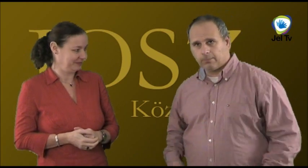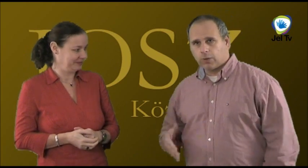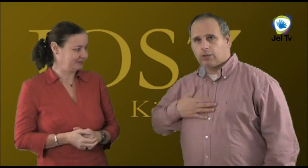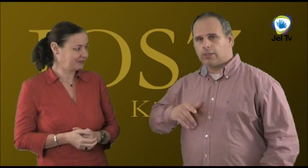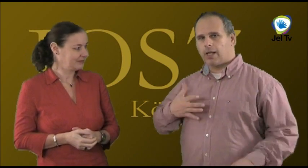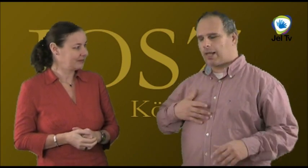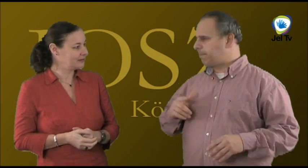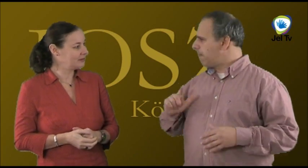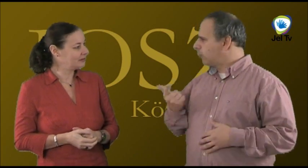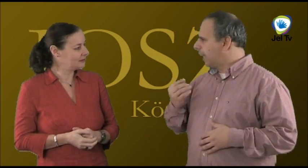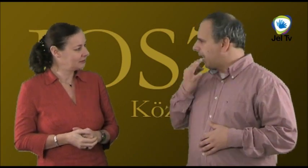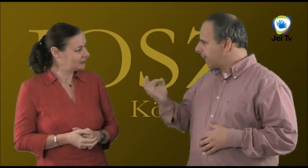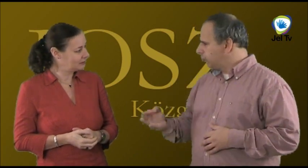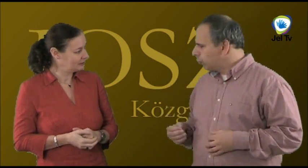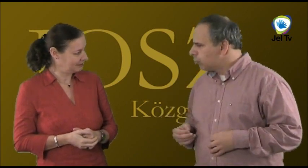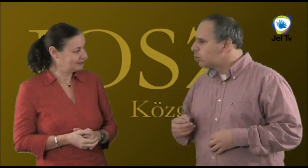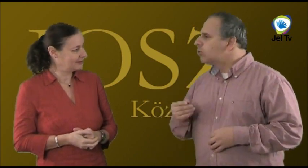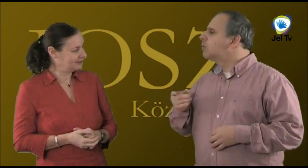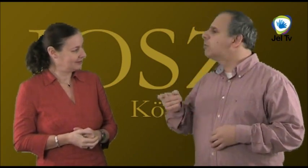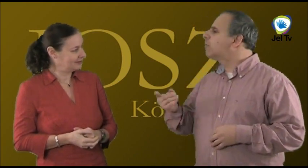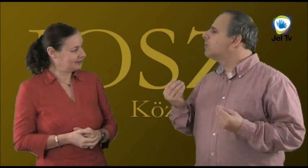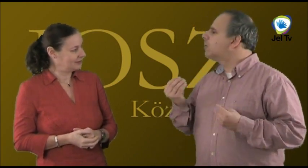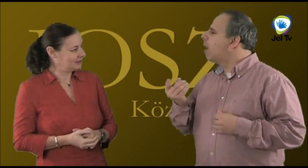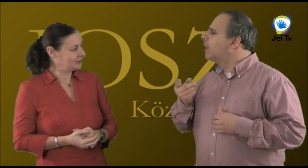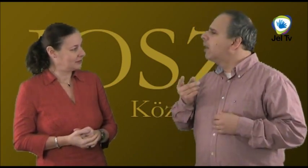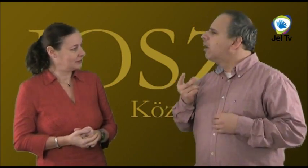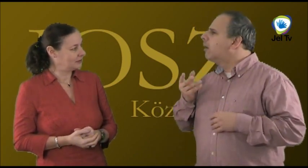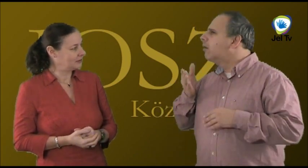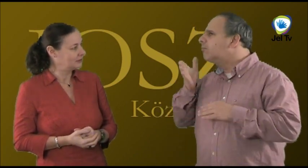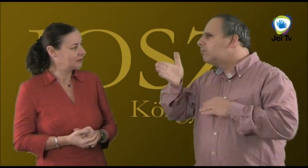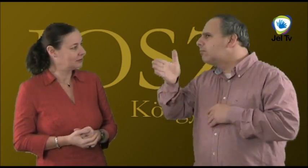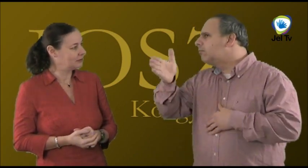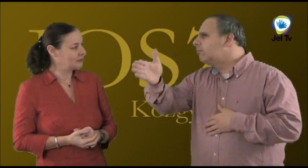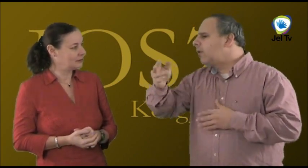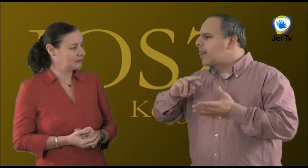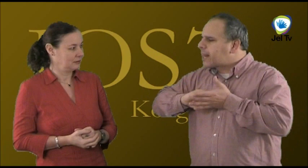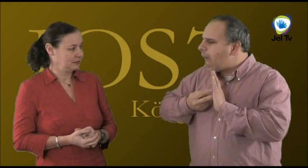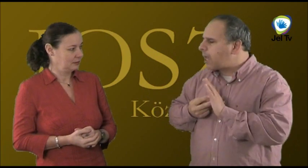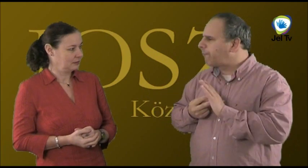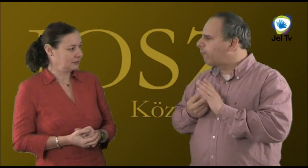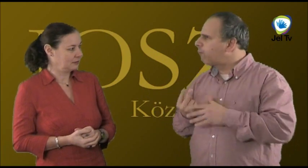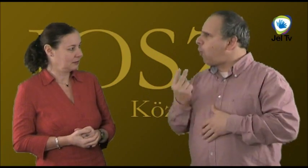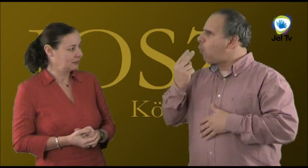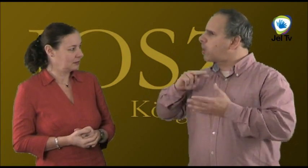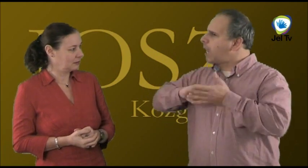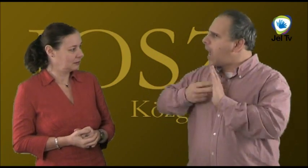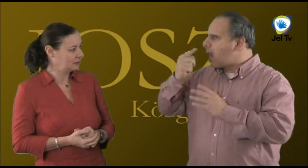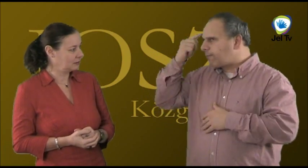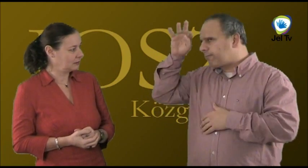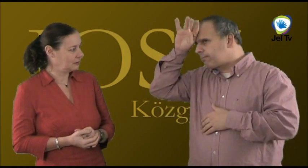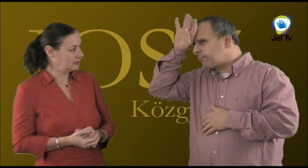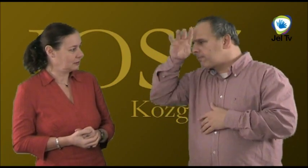Második kérdésem, amit szeretnék feltenni: mi a jövőbeli fő terv?